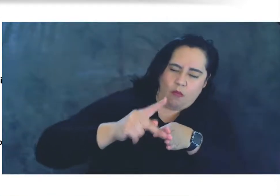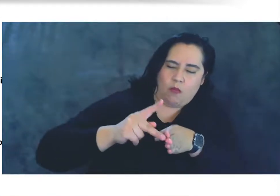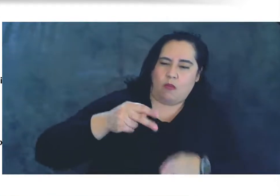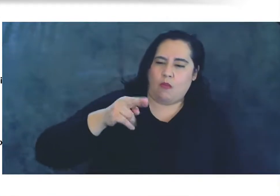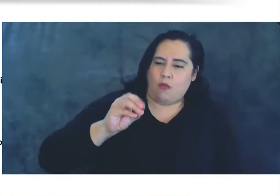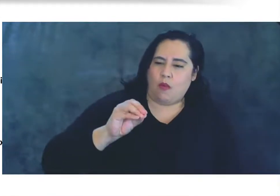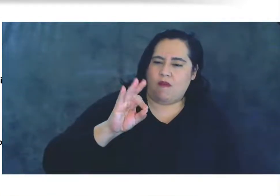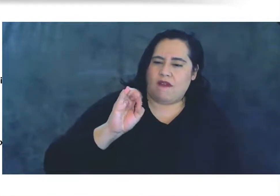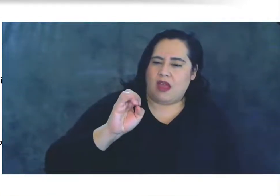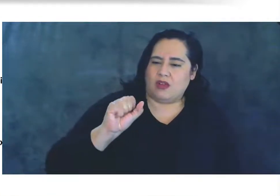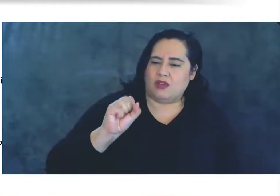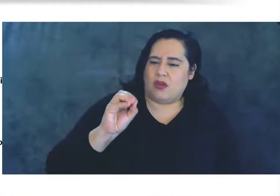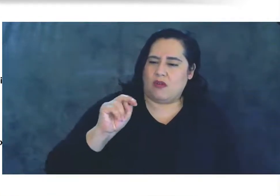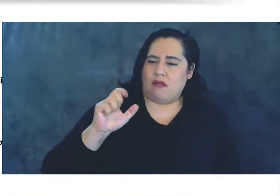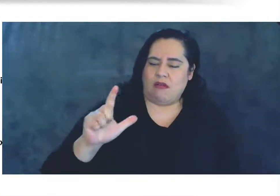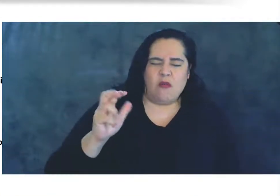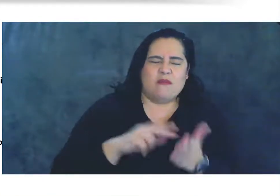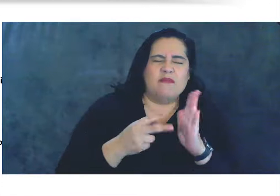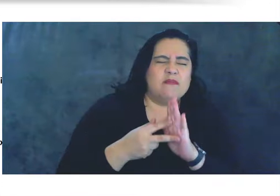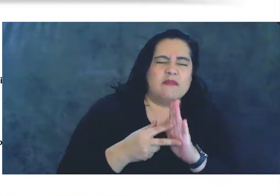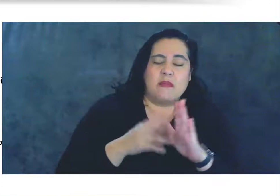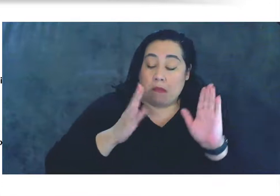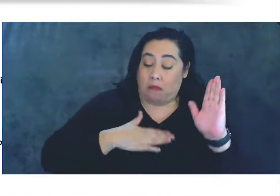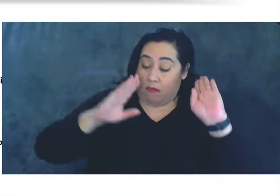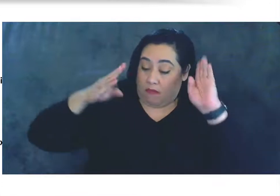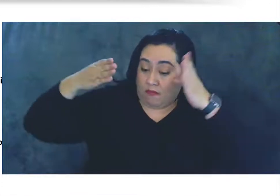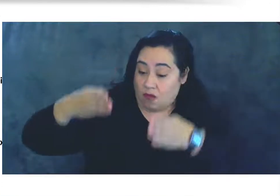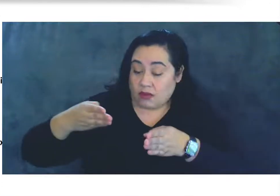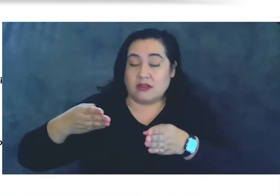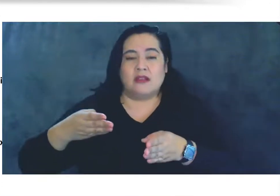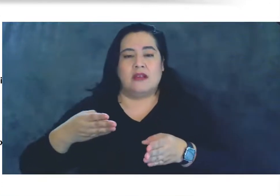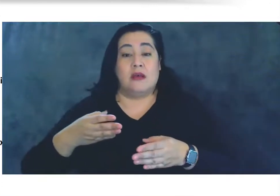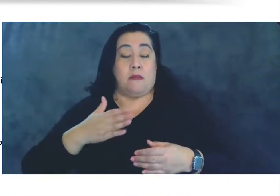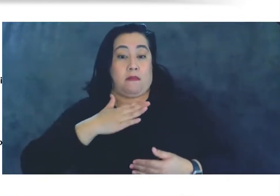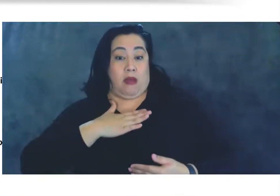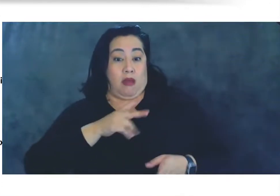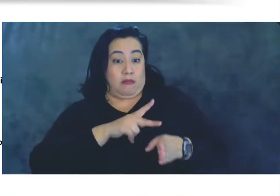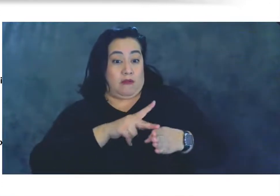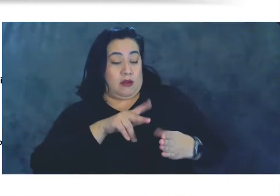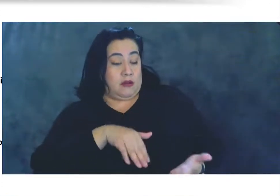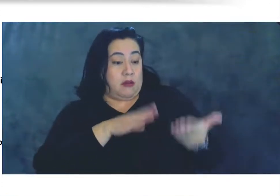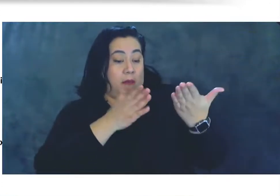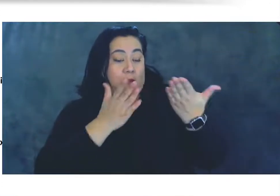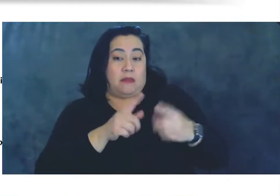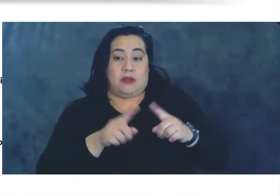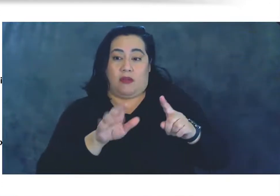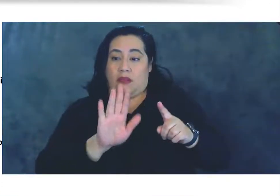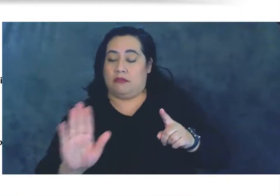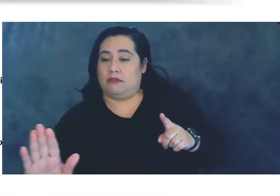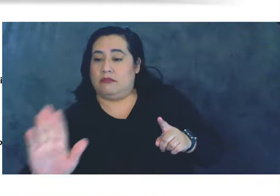y el enfoque en mi profesionalismo va a variar como el enfoque de ... otras personas.